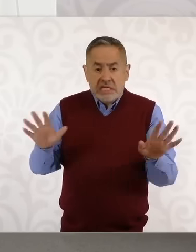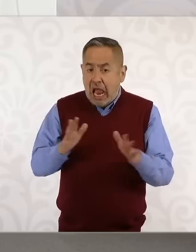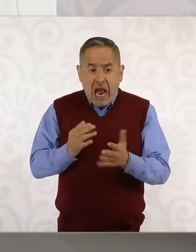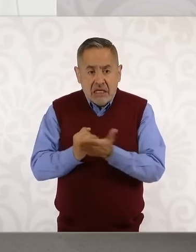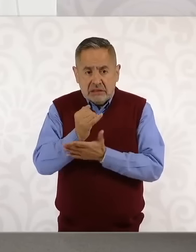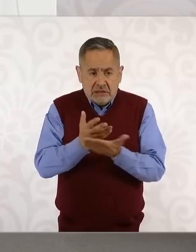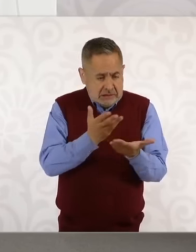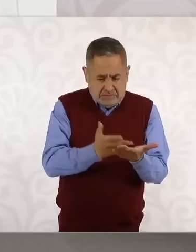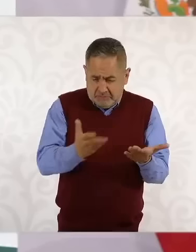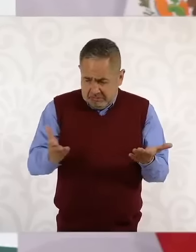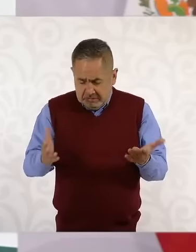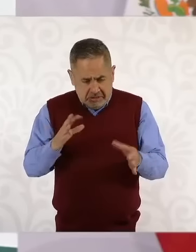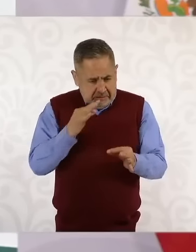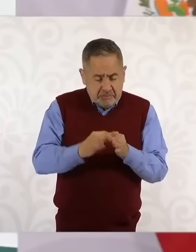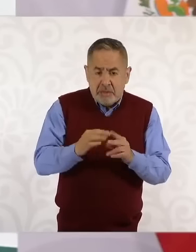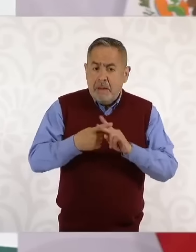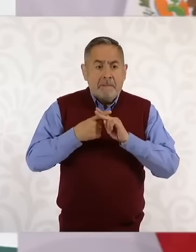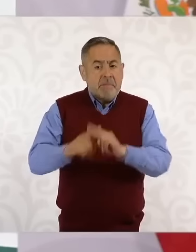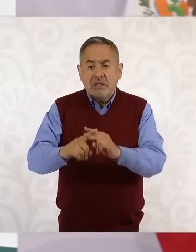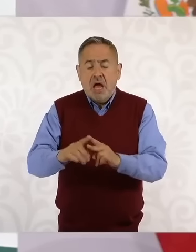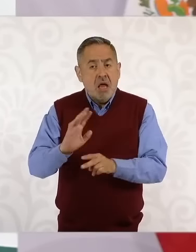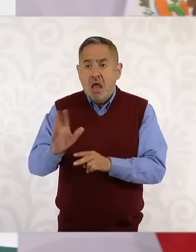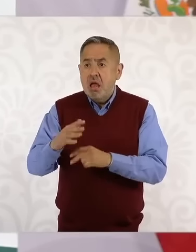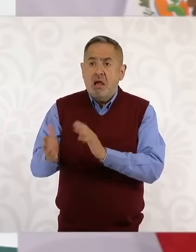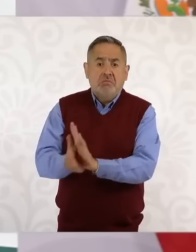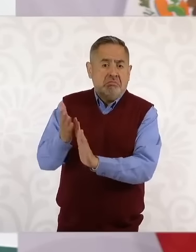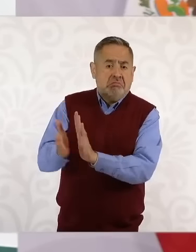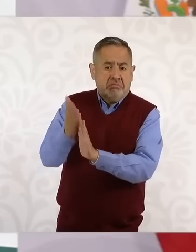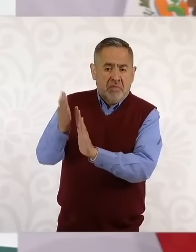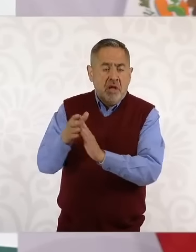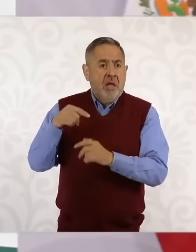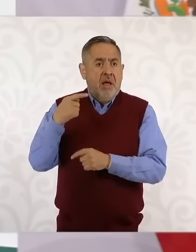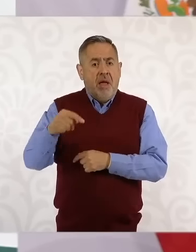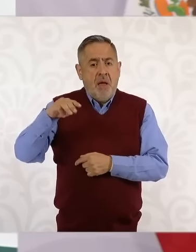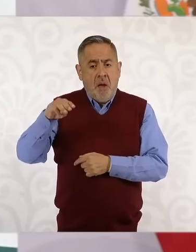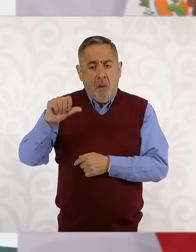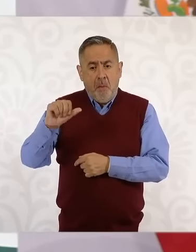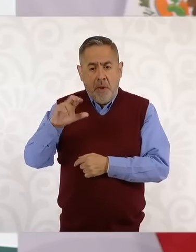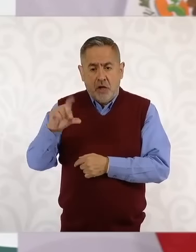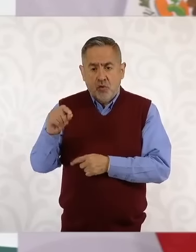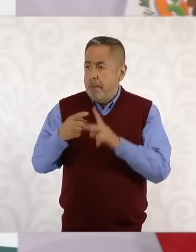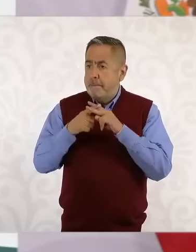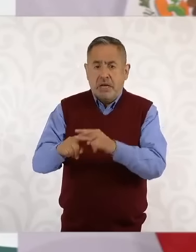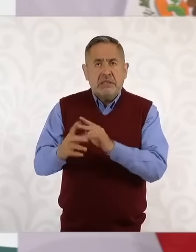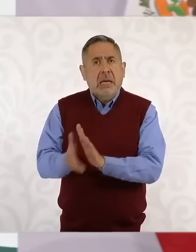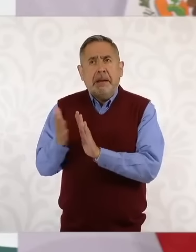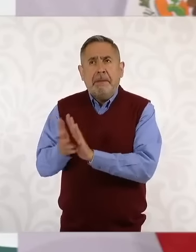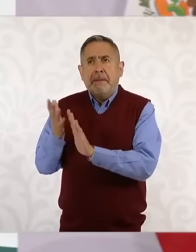las ingenierías básicas y empieza su construcción en marzo a más tardar del próximo año. ¿Qué más va